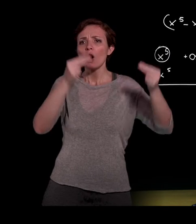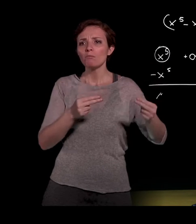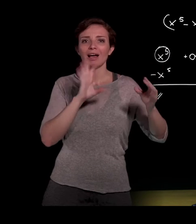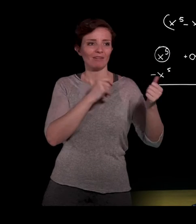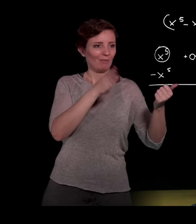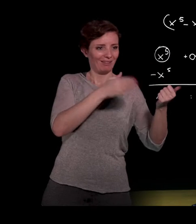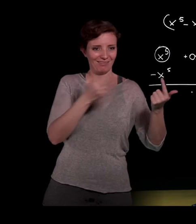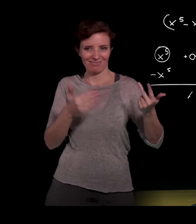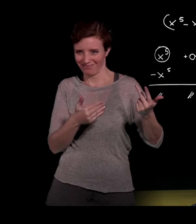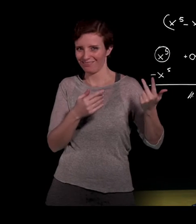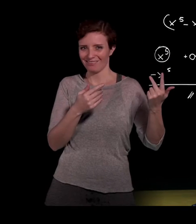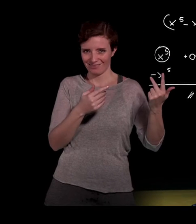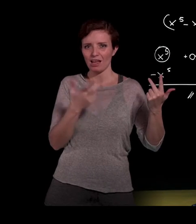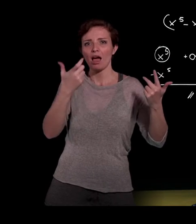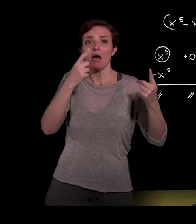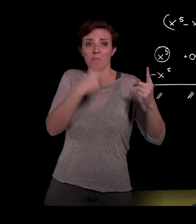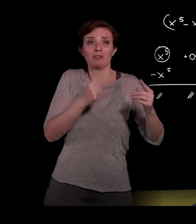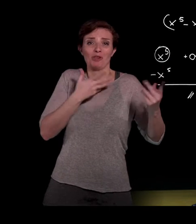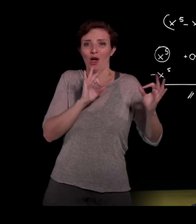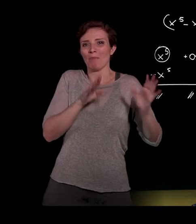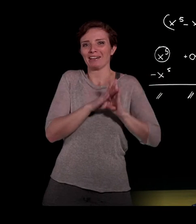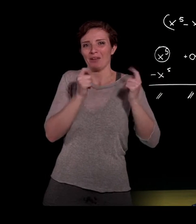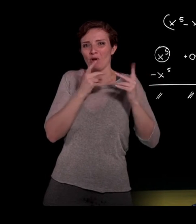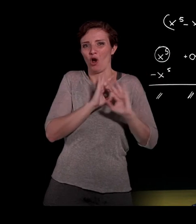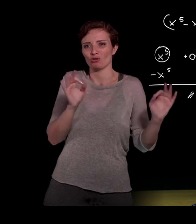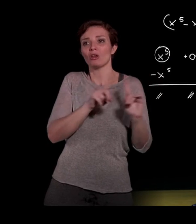Questo termine se ne va, questo non era presente, qui abbiamo -2x³,